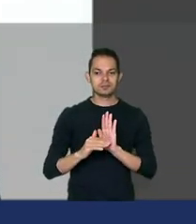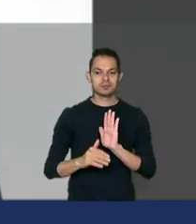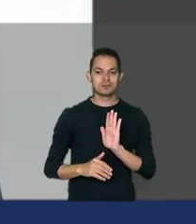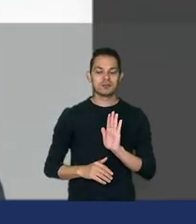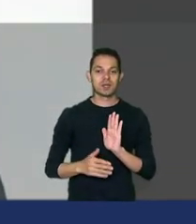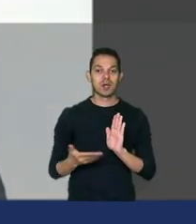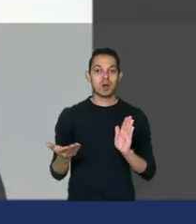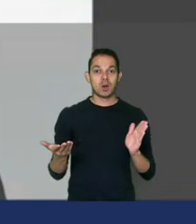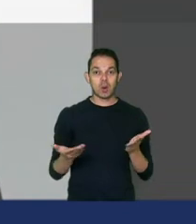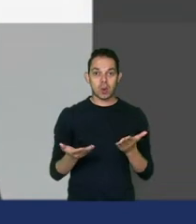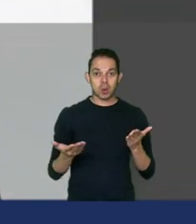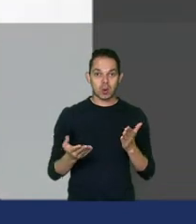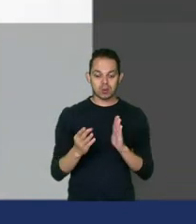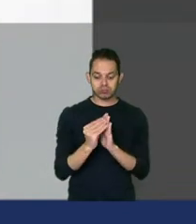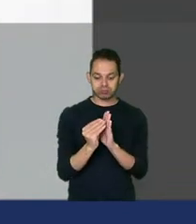2021, ESTÁ NA PAUTA DA CÂMARA DOS DEPUTADOS, NA